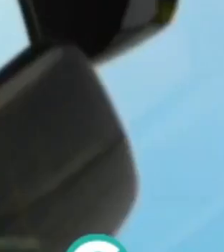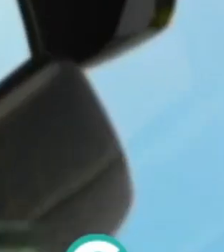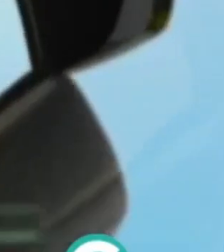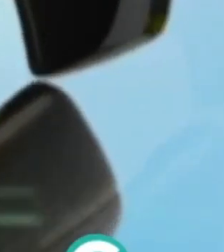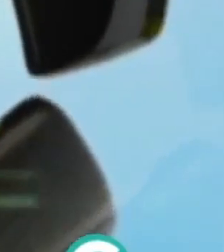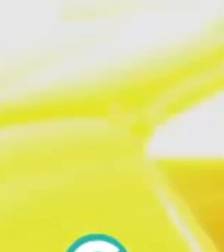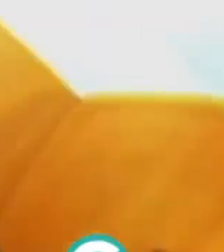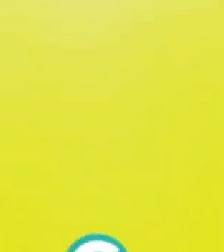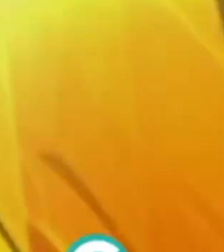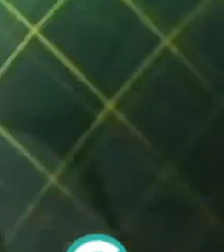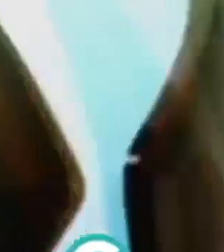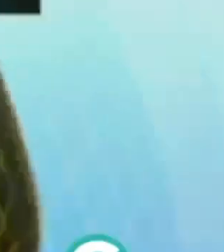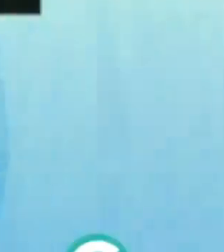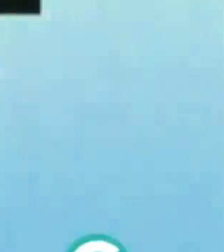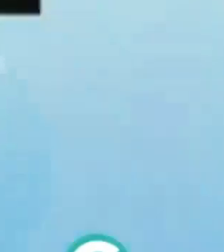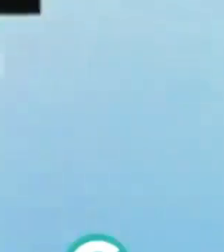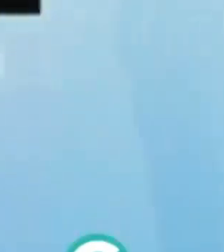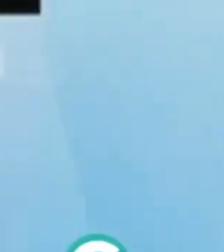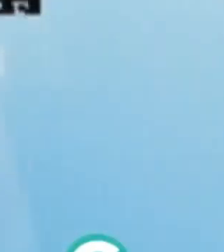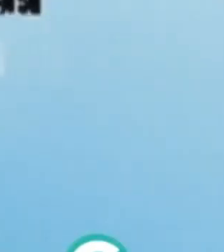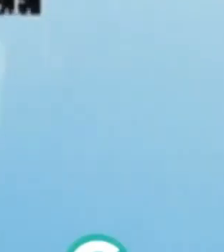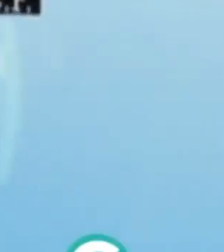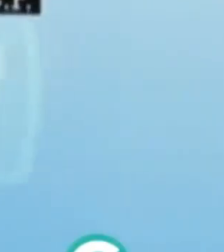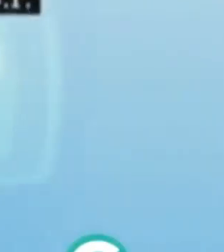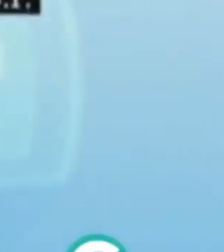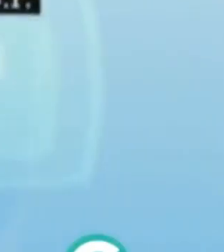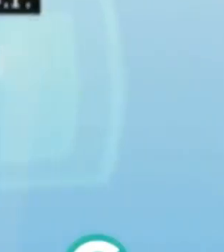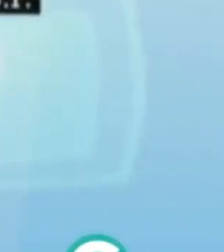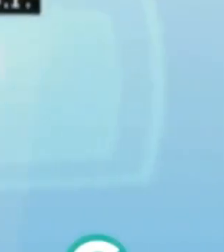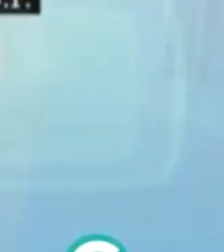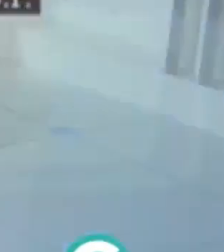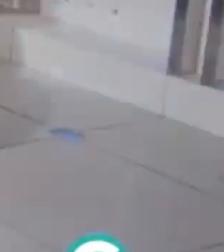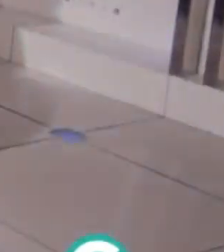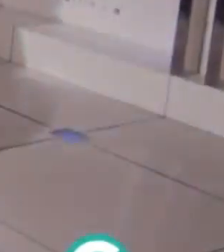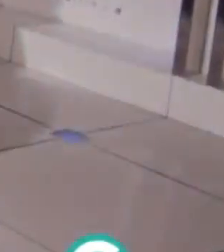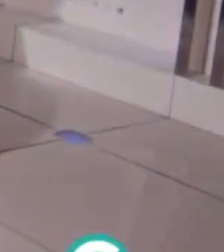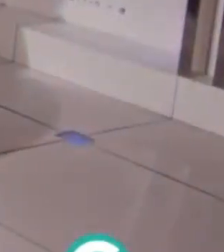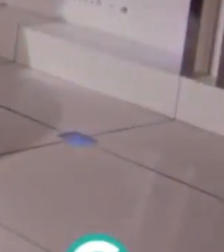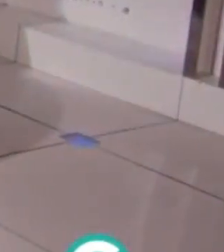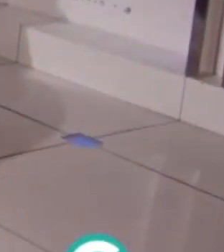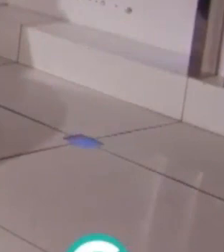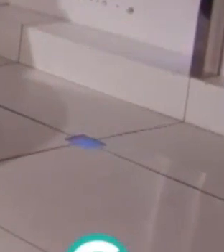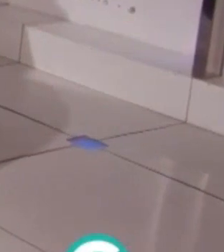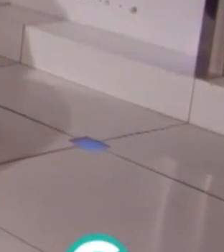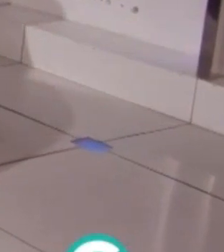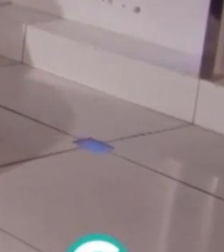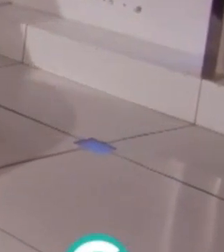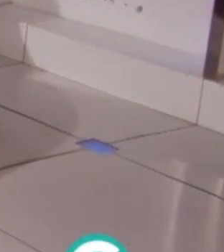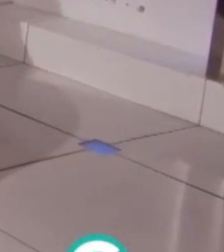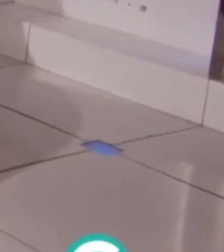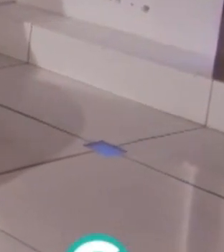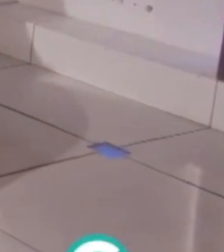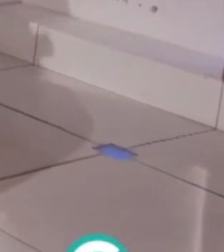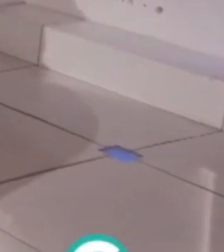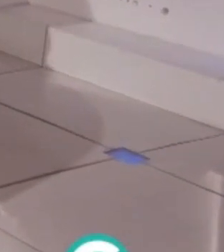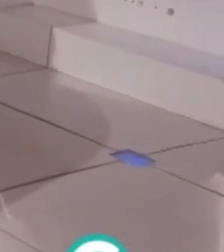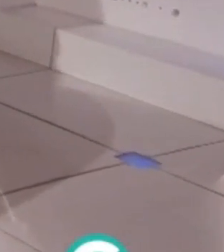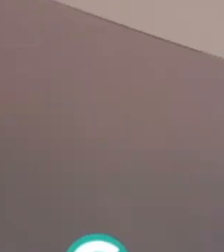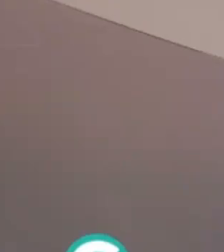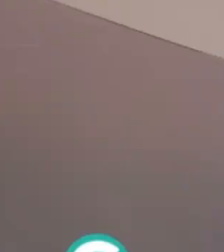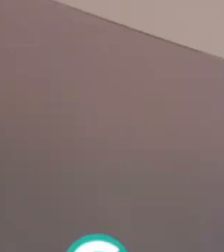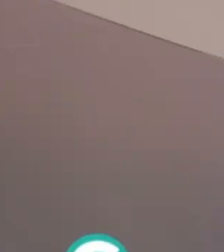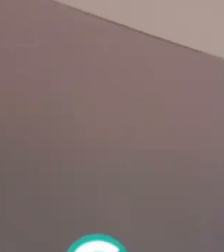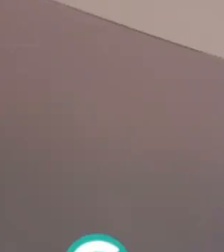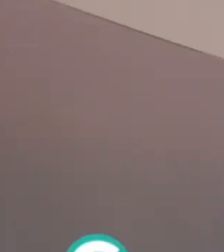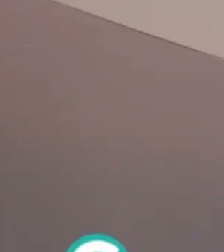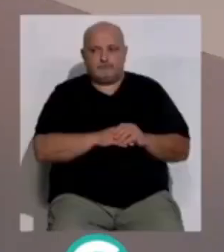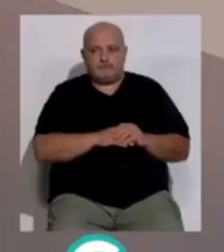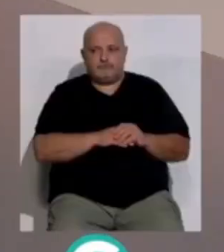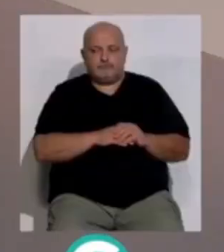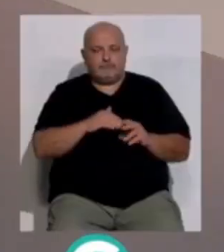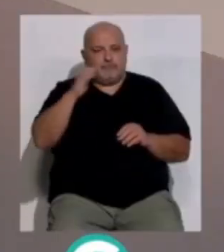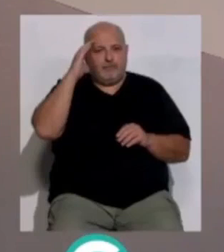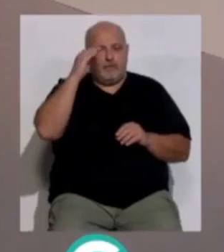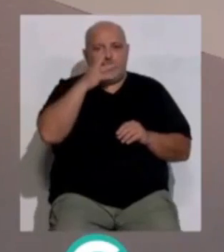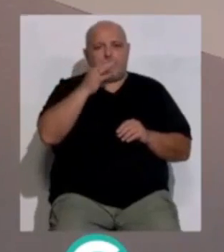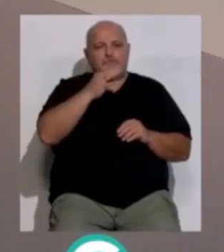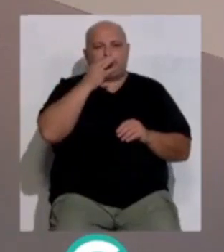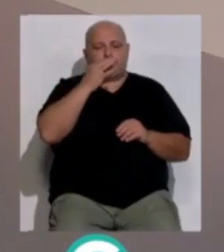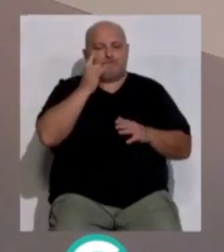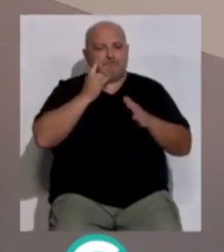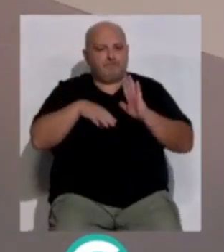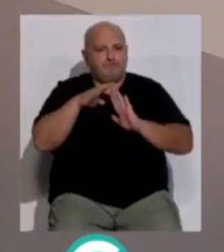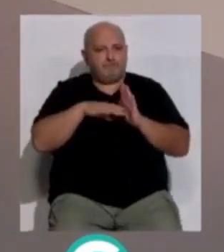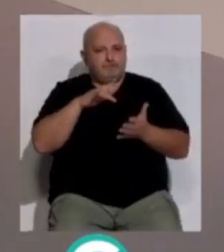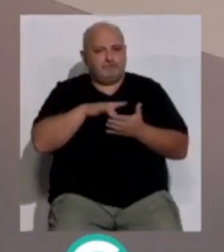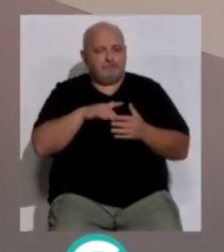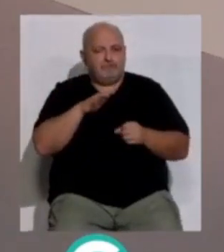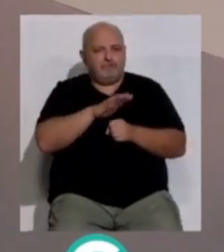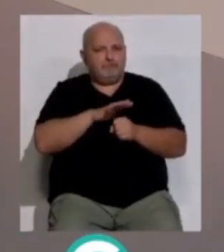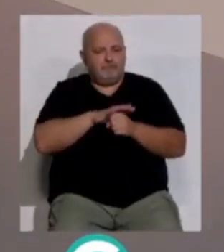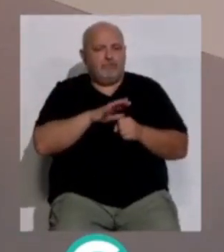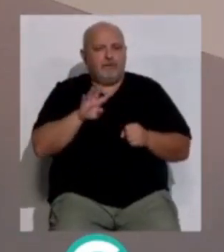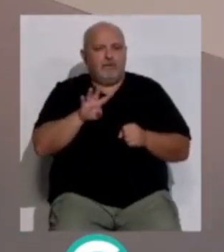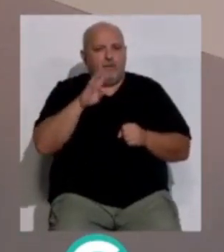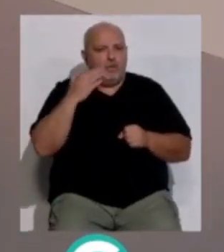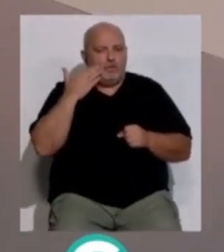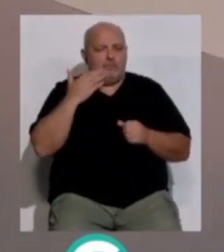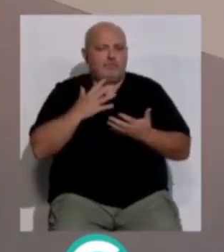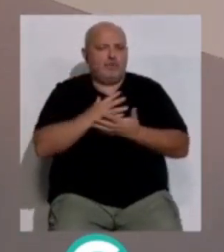Muy buenas tardes el submarino amarillo en este martes 4 de julio con toda la actualidad